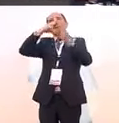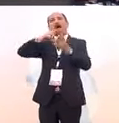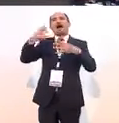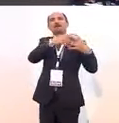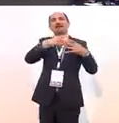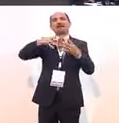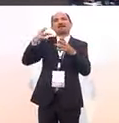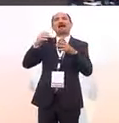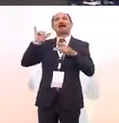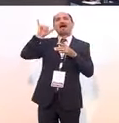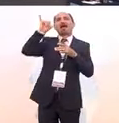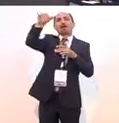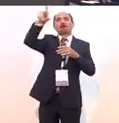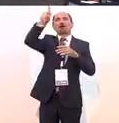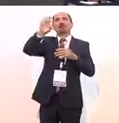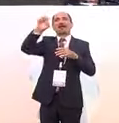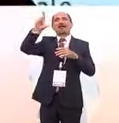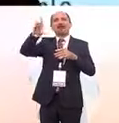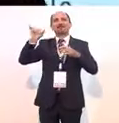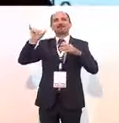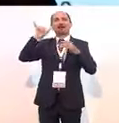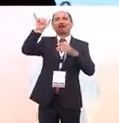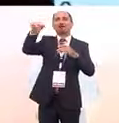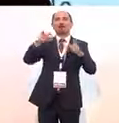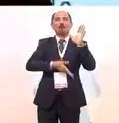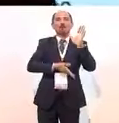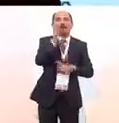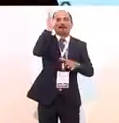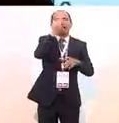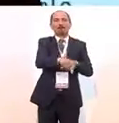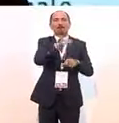Perché è il segno di un Paese che riparte, e lì mi ha detto Guarda che tu devi continuare